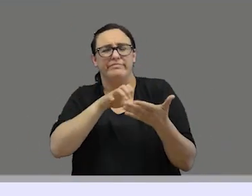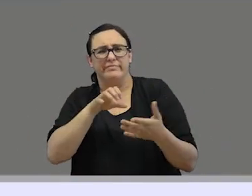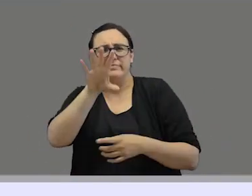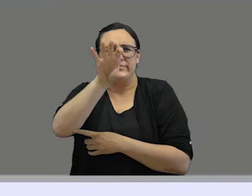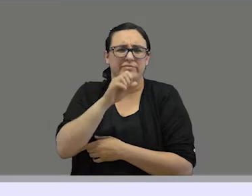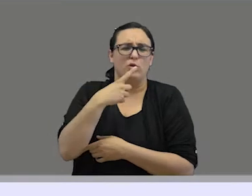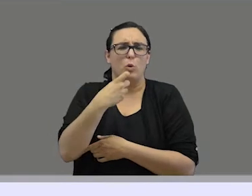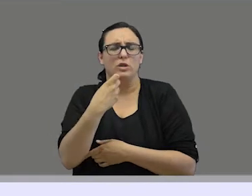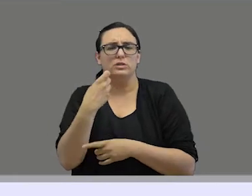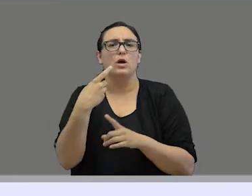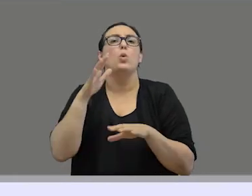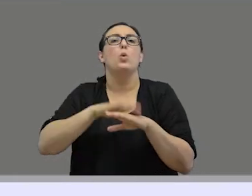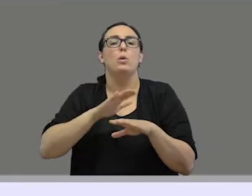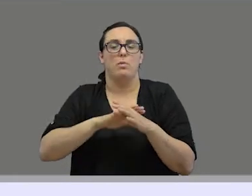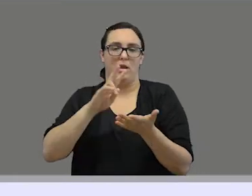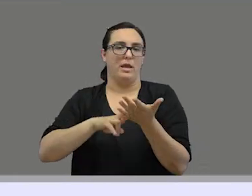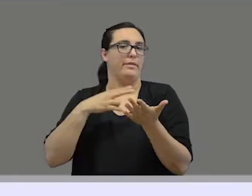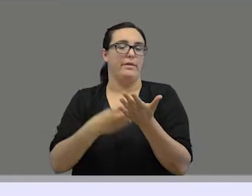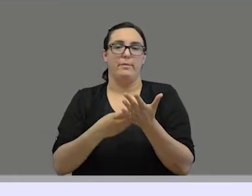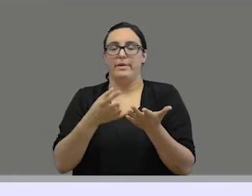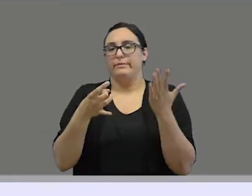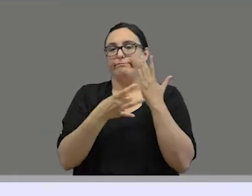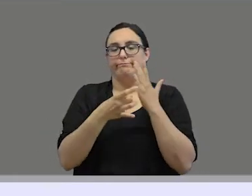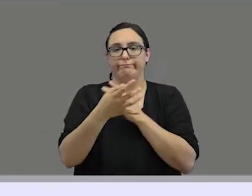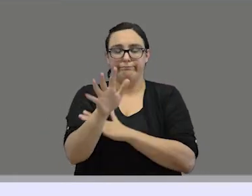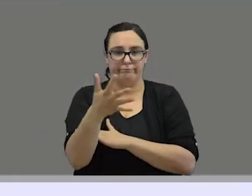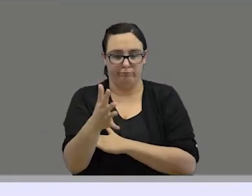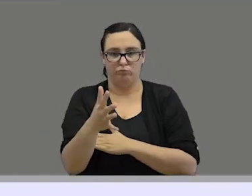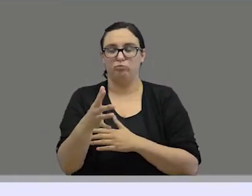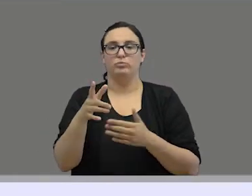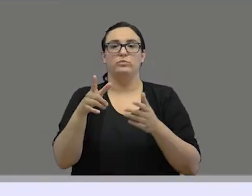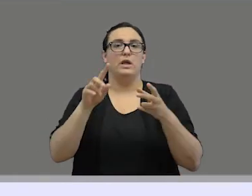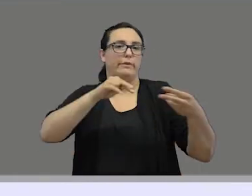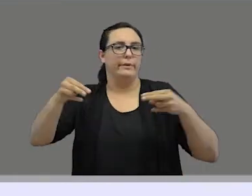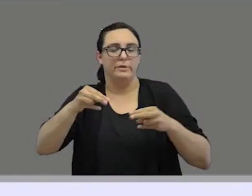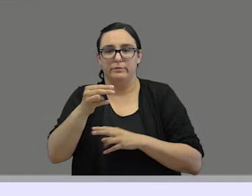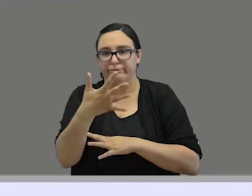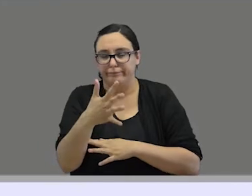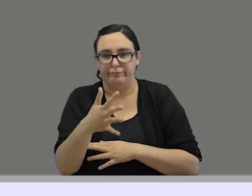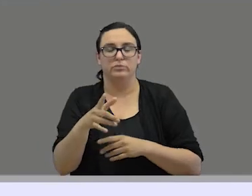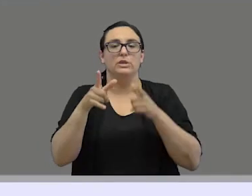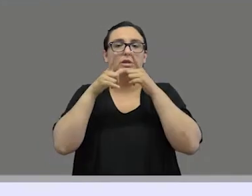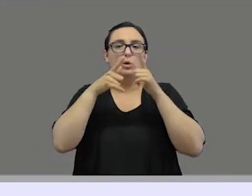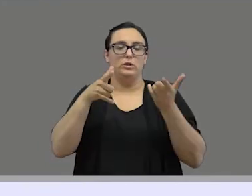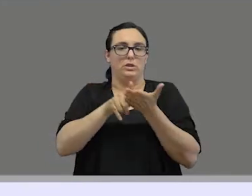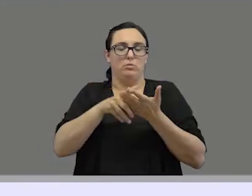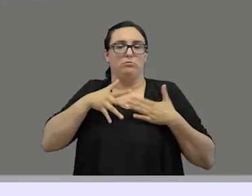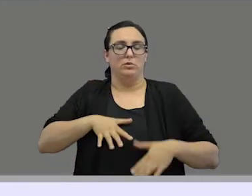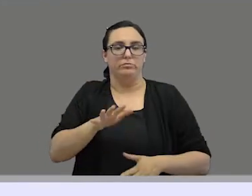wie etwa schlechte Dolmetscherfähigkeiten, schlechte Zeichenfertigkeiten oder zu wenig Vorbereitungszeit.